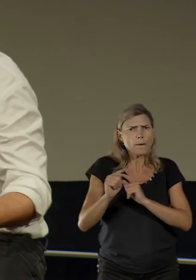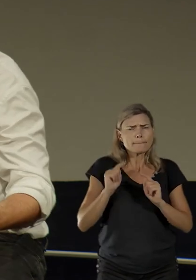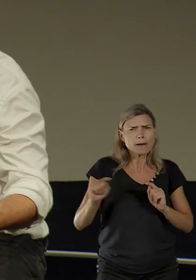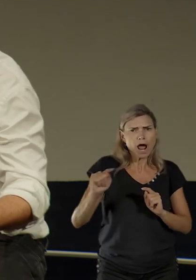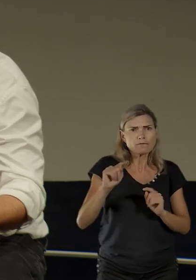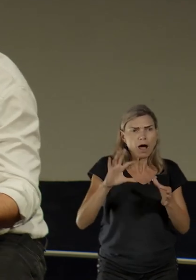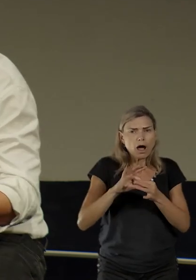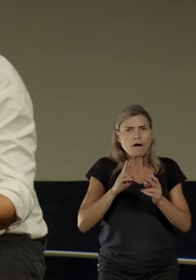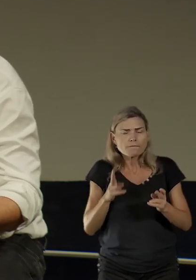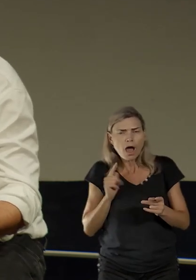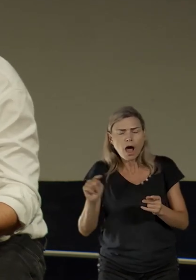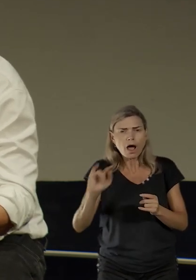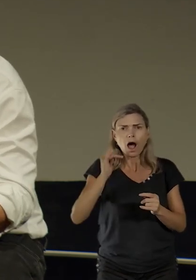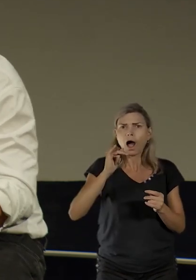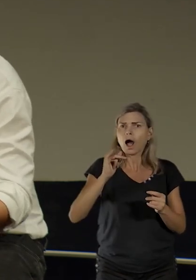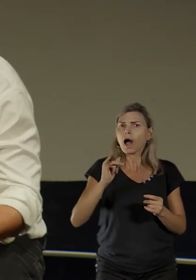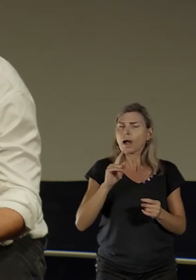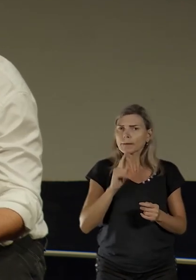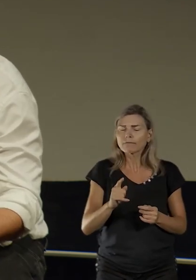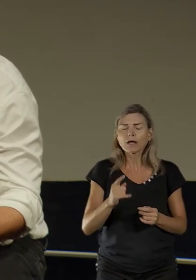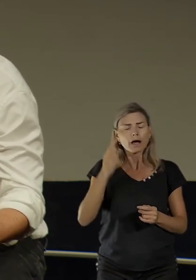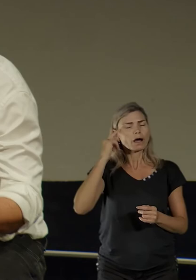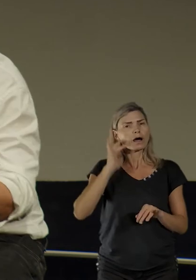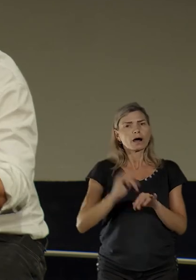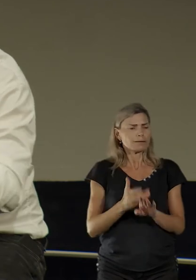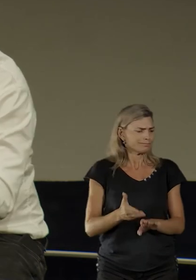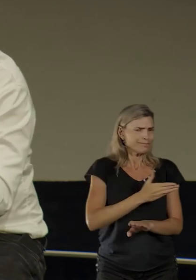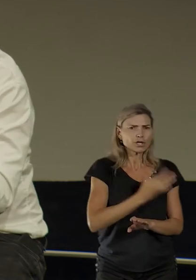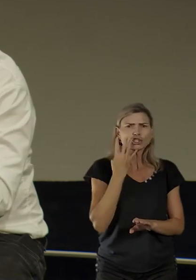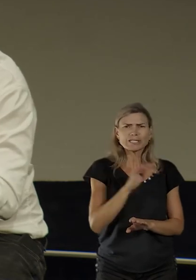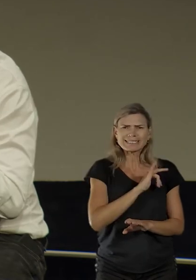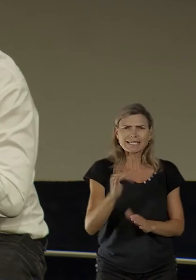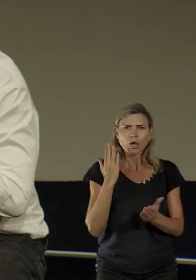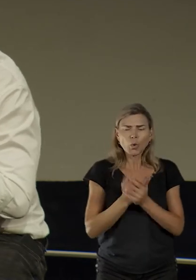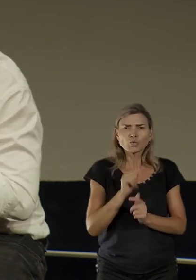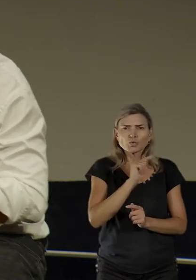za posledních 40 let stalo obrovské množství věcí. A najednou si to uvědomíte.